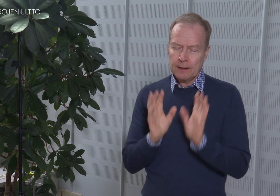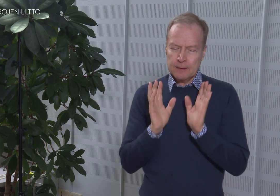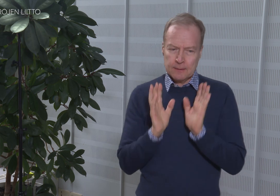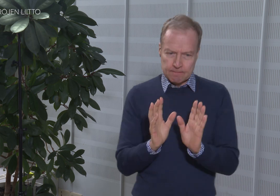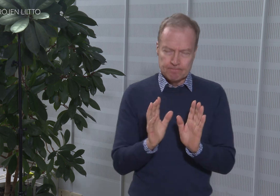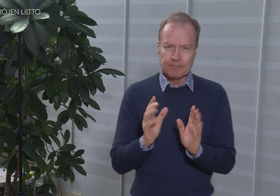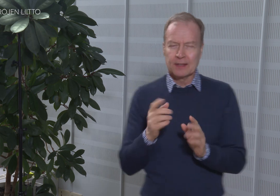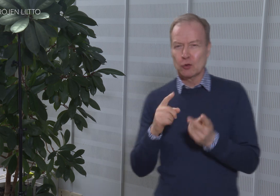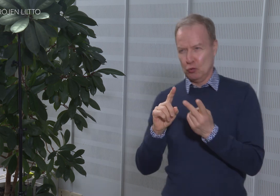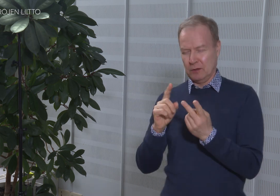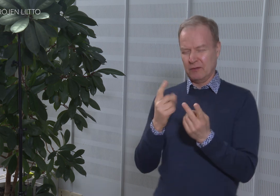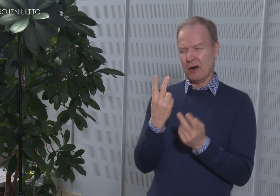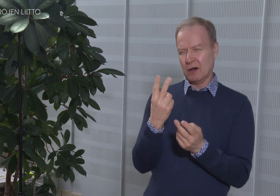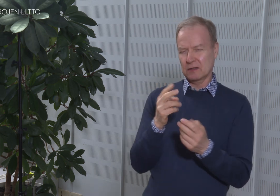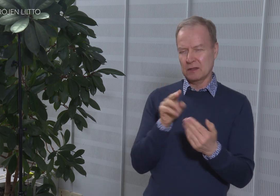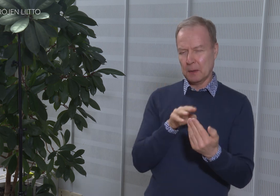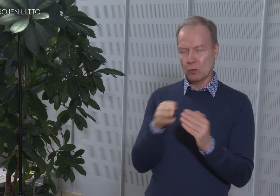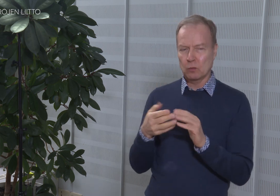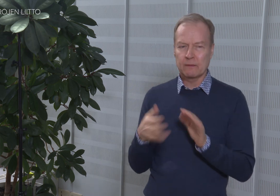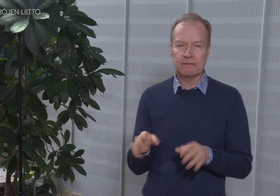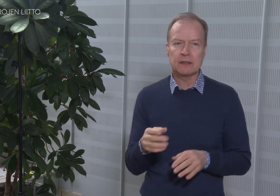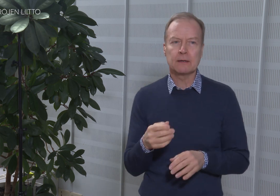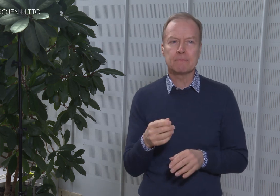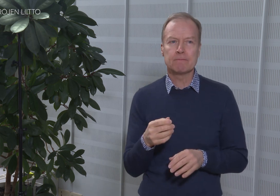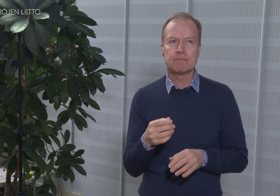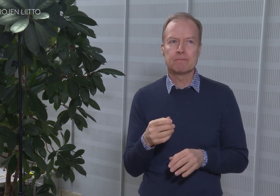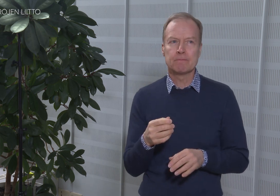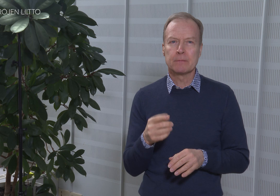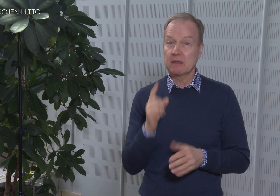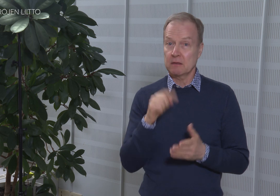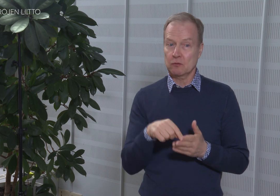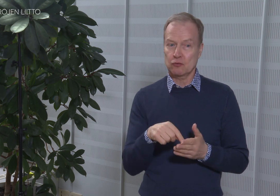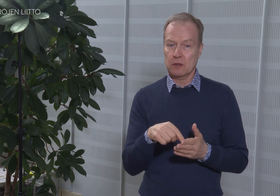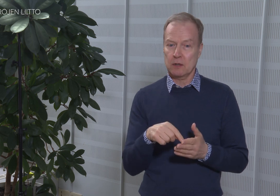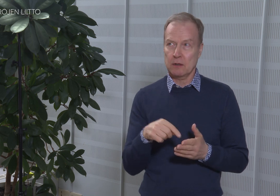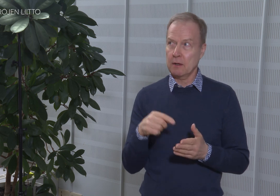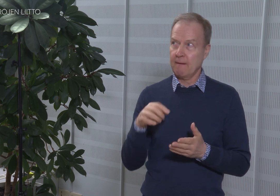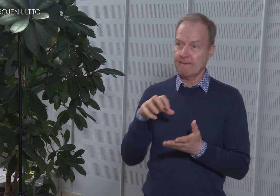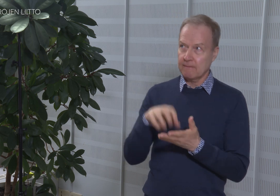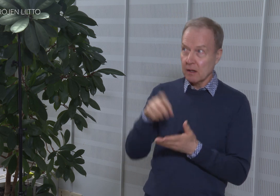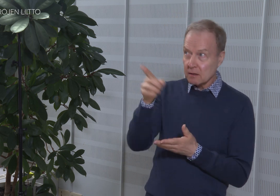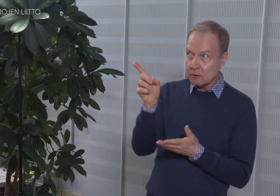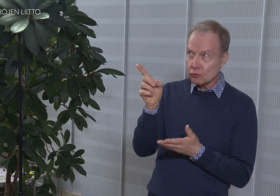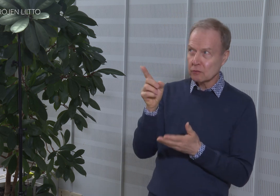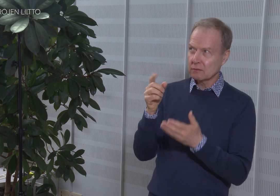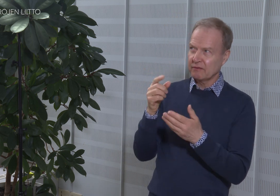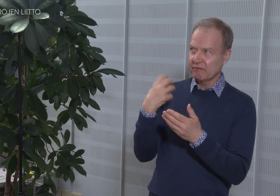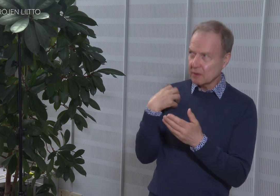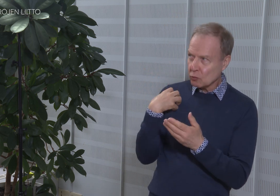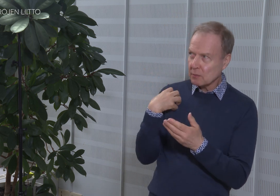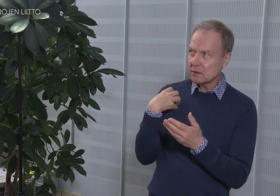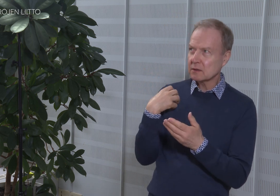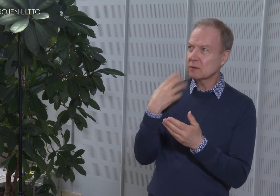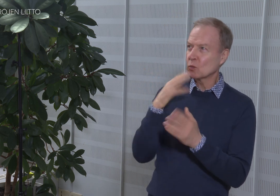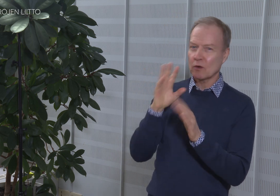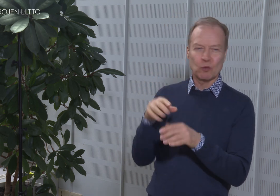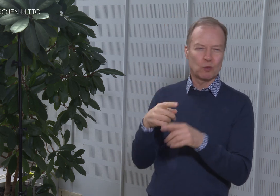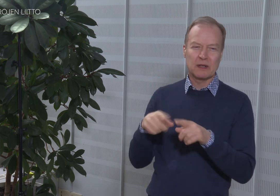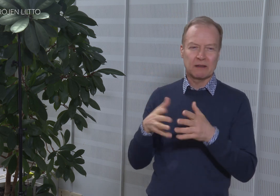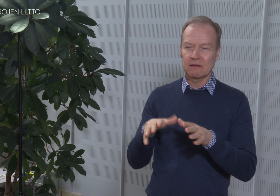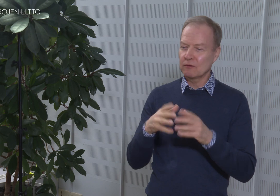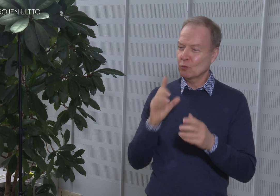Prosessi edellyttää myös sitä, että valtion toimijat ja yhteiskunnan eri osapuolet -